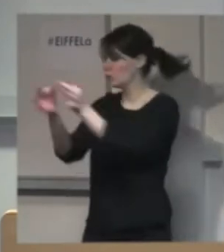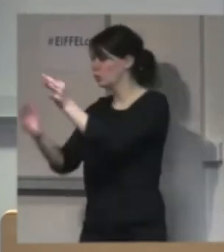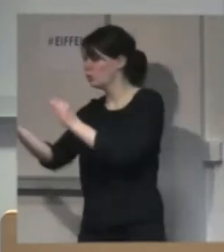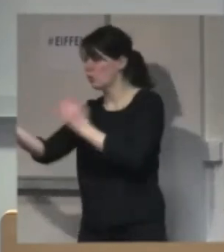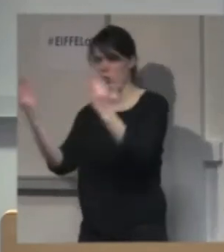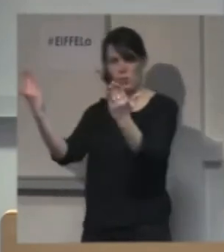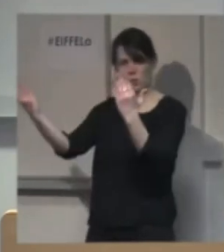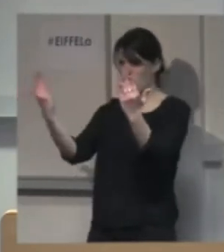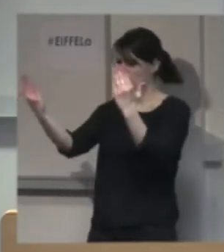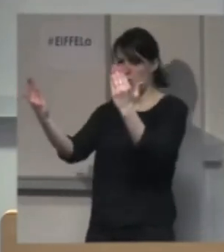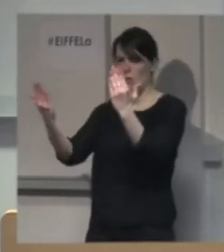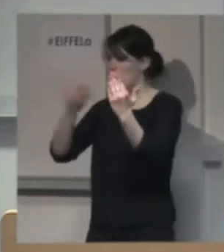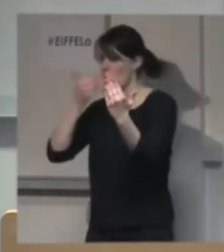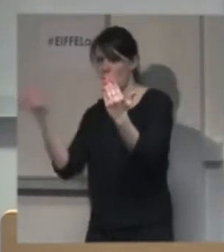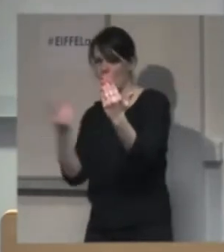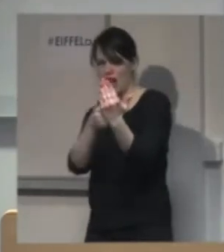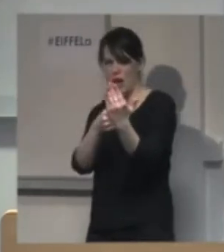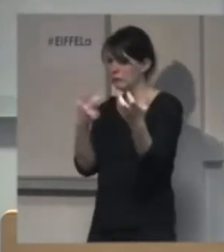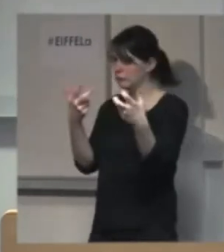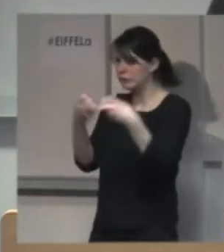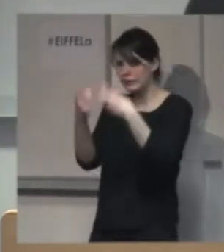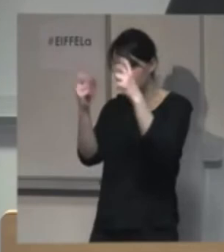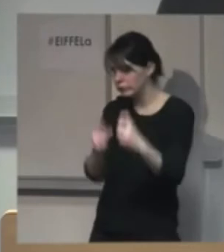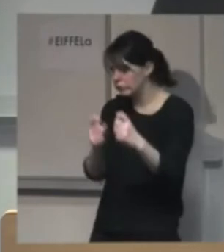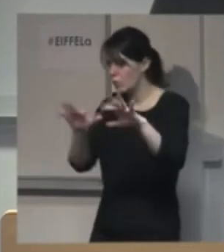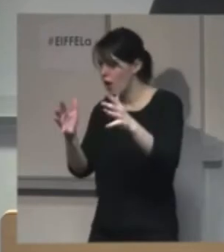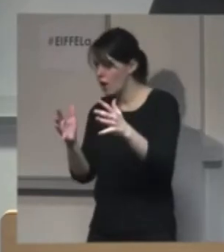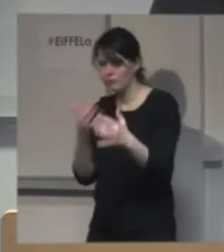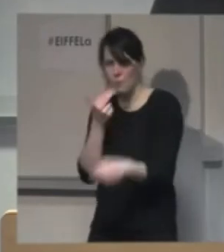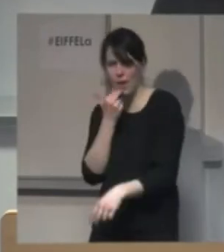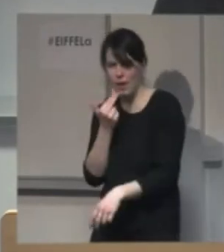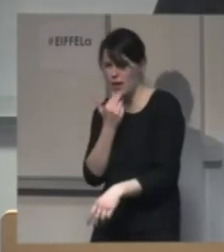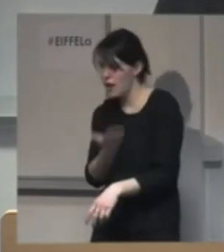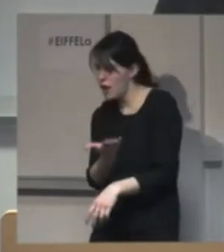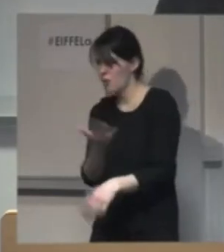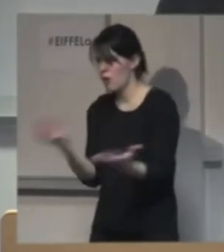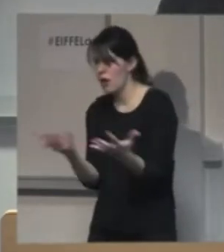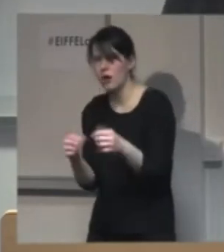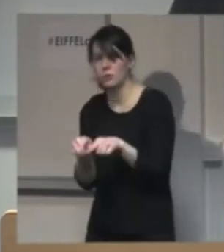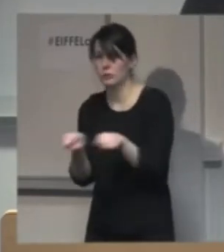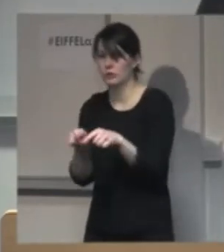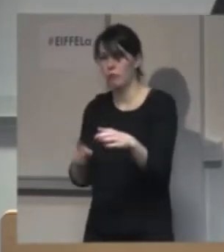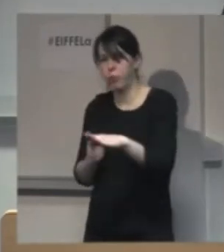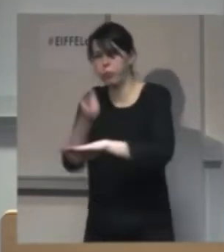Qu'est-ce qui est le plus judicieux, le plus approprié, le moins coûteux, le plus efficace ? Le plus pérenne ? Ça aussi, c'est important.